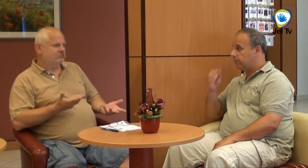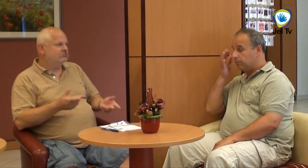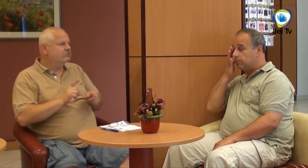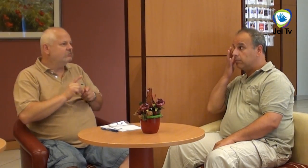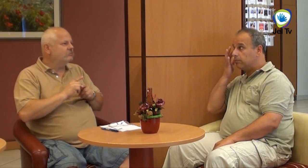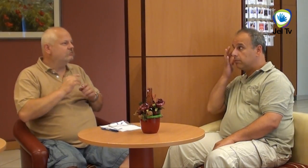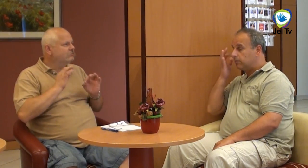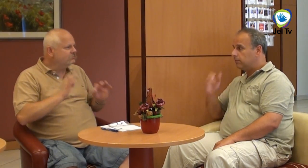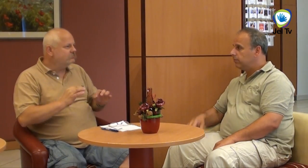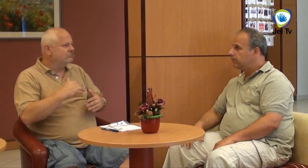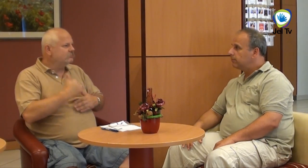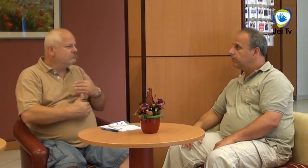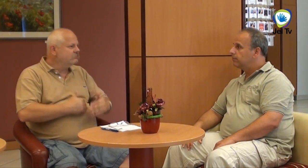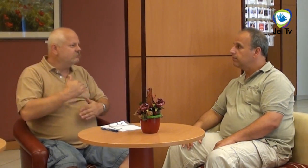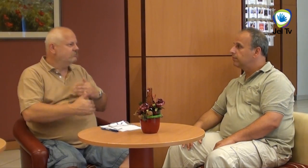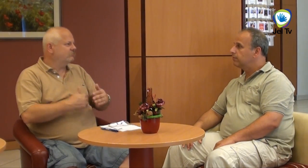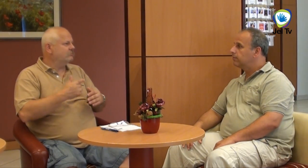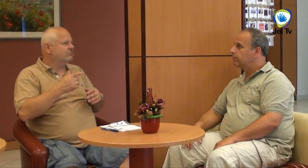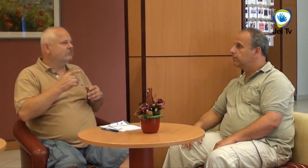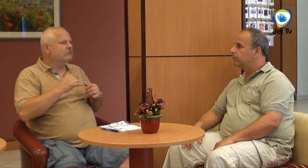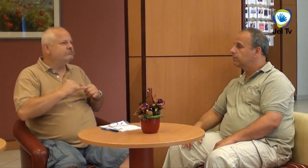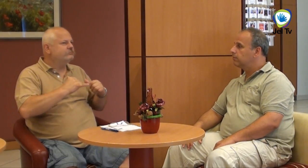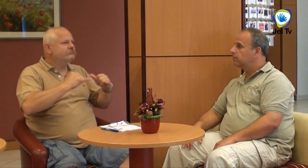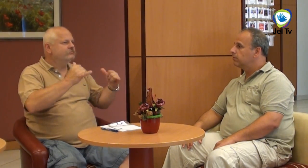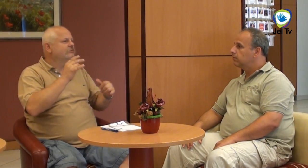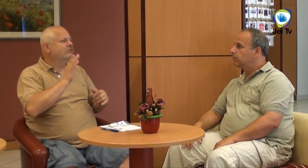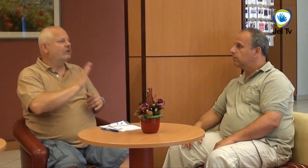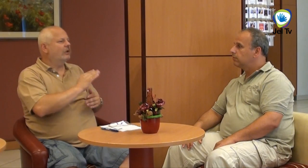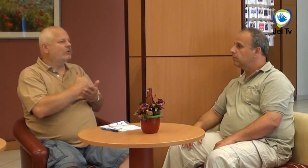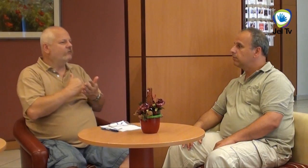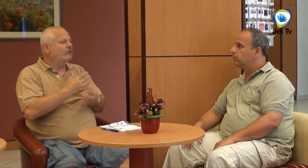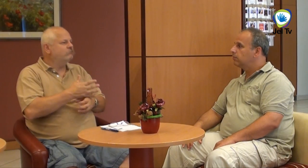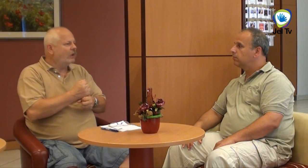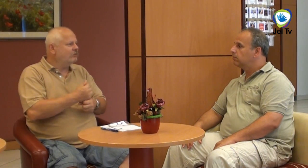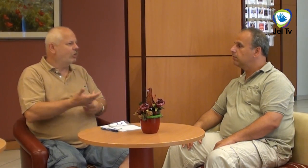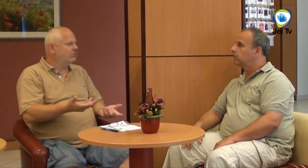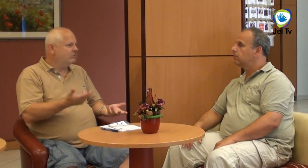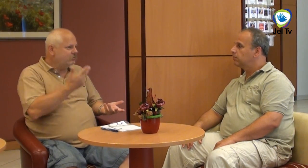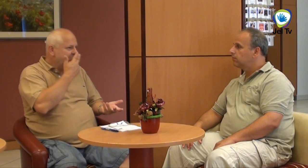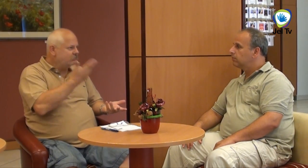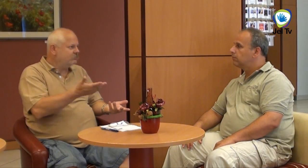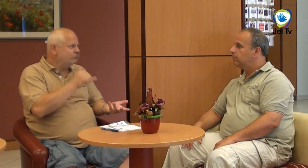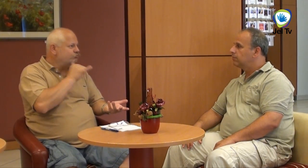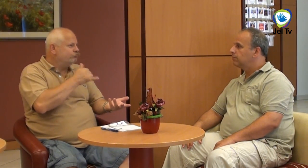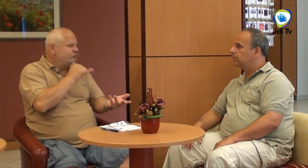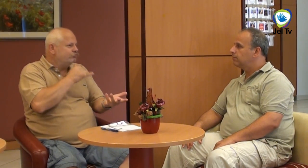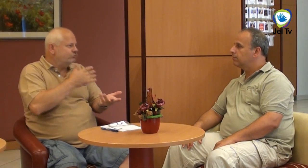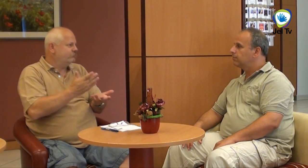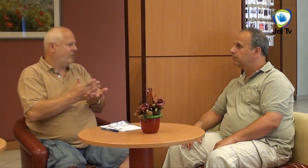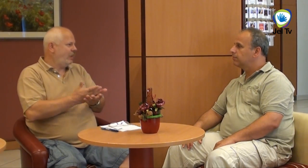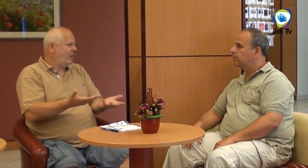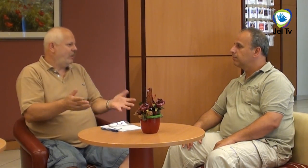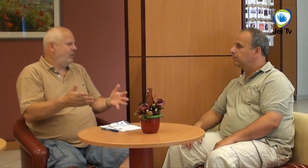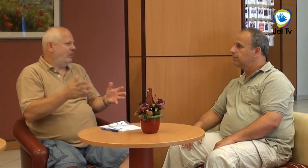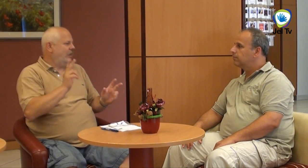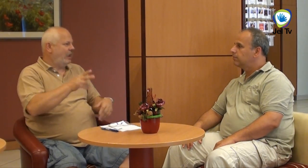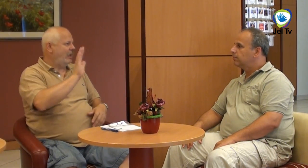de aztán az idő folyamán nem éreztek fejlődést, a törvény betartásában sem látnak javulást.